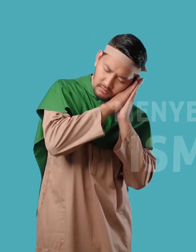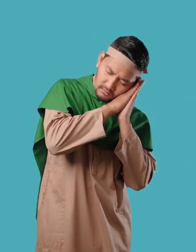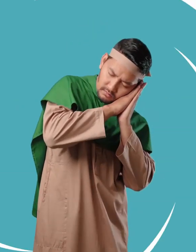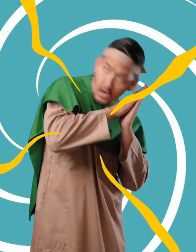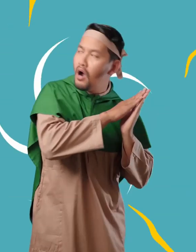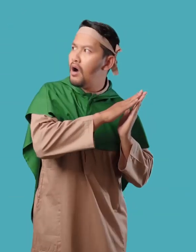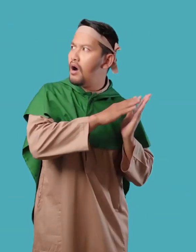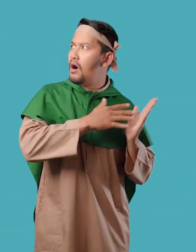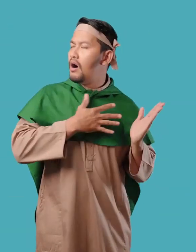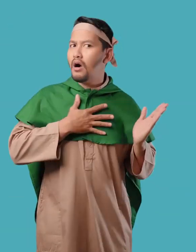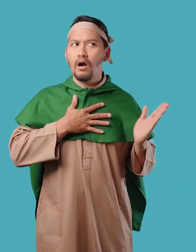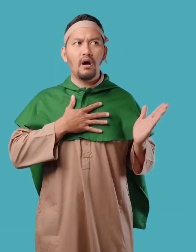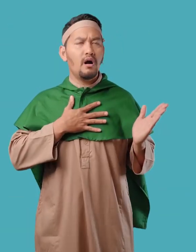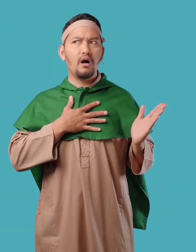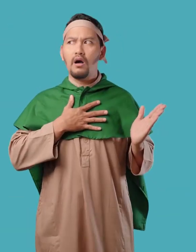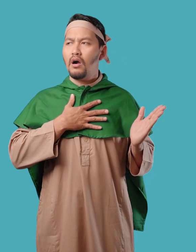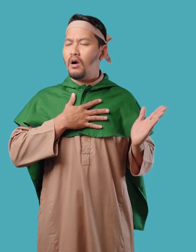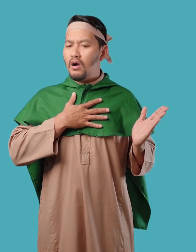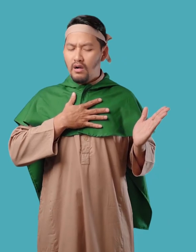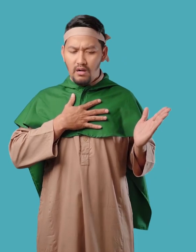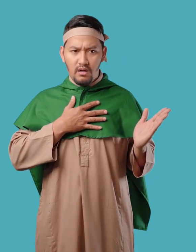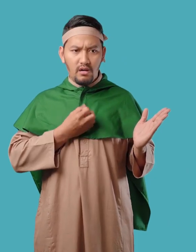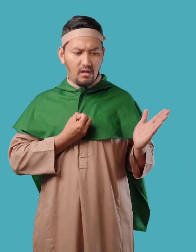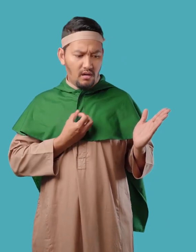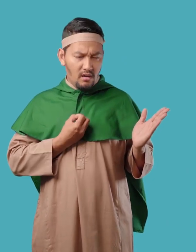Nabi Ibrahim terbangun mempertanyakan mimpinya tersebut